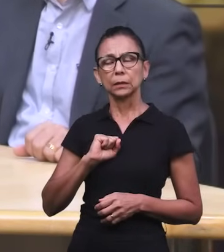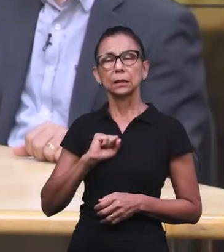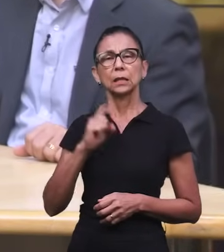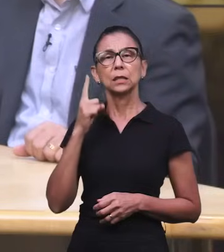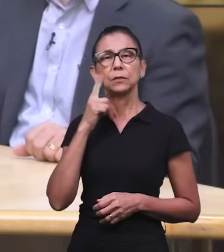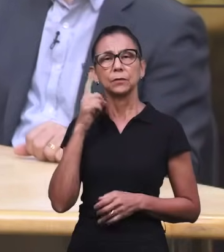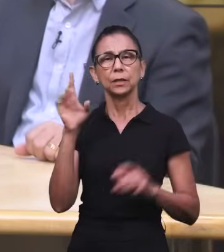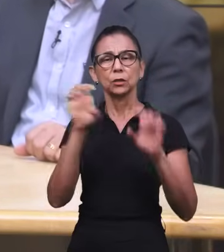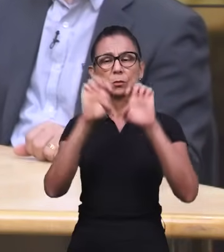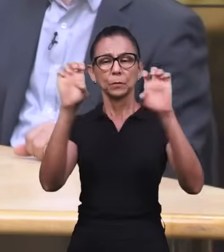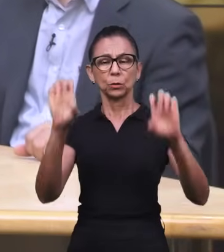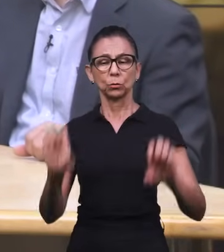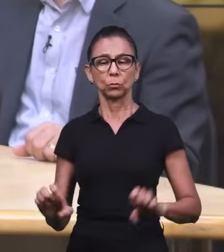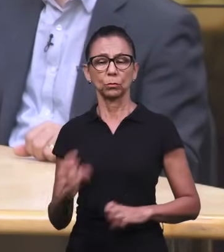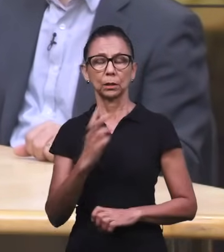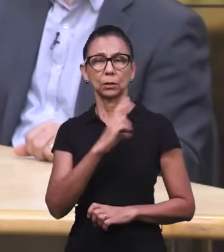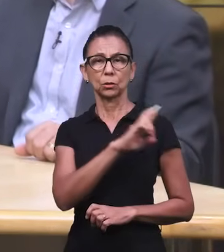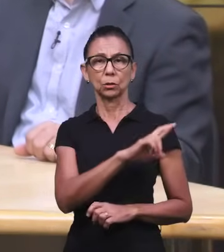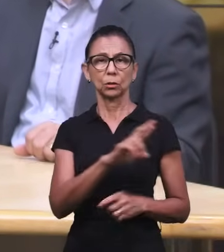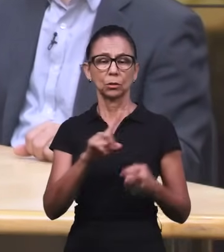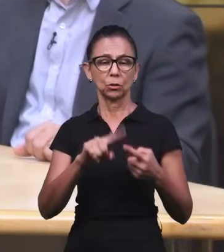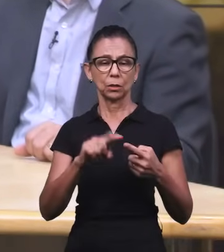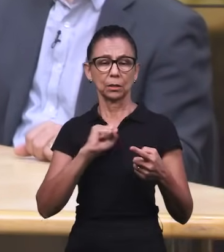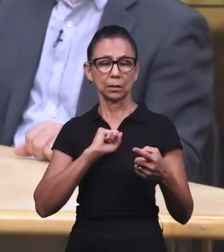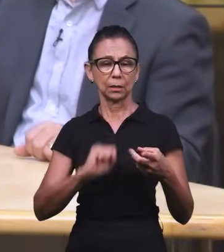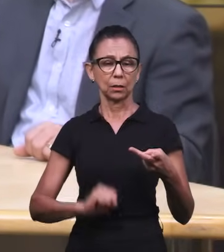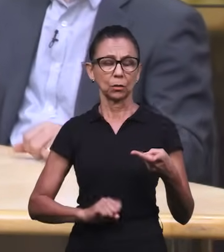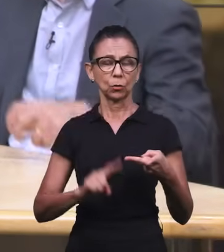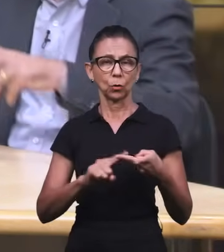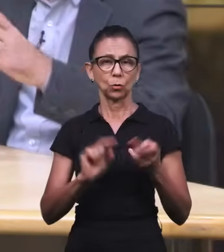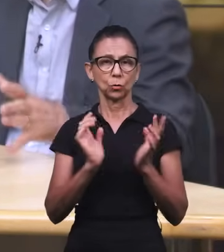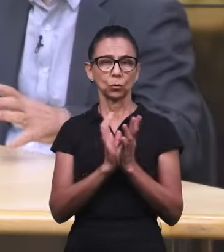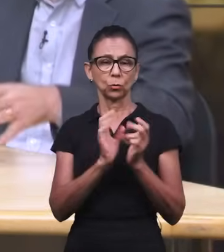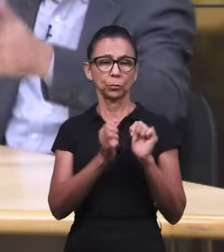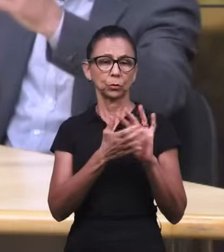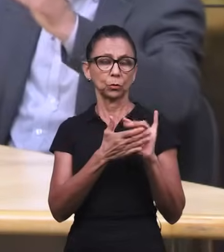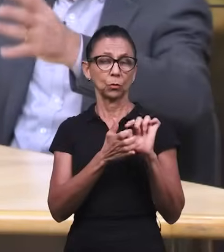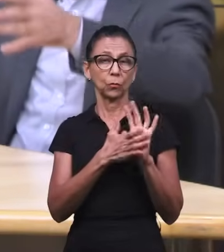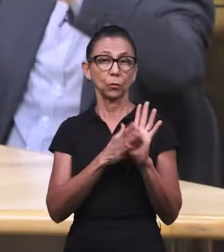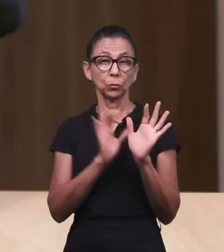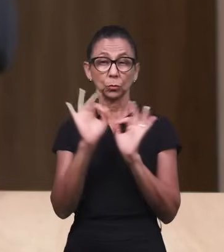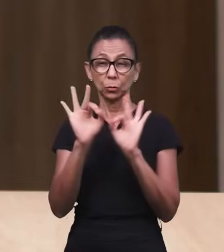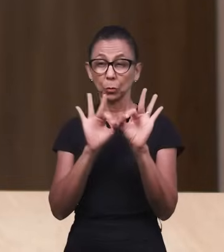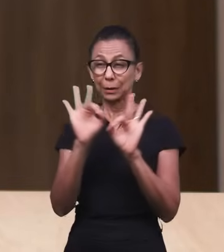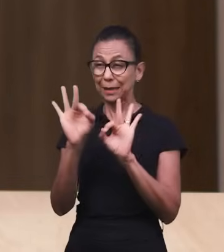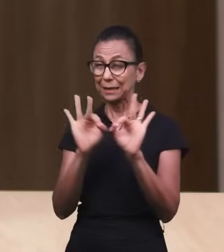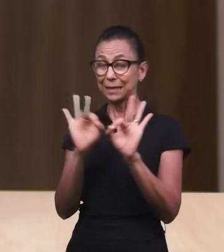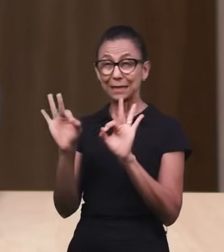O sacerdote tinha os Levitas tinha os cantores tinha tudo tudo organizado exatamente como diz